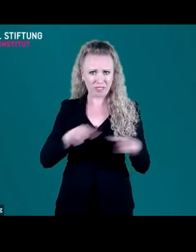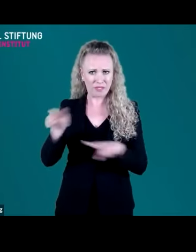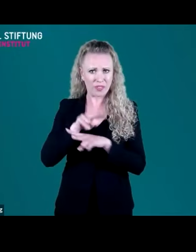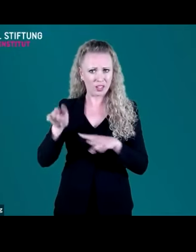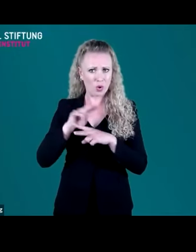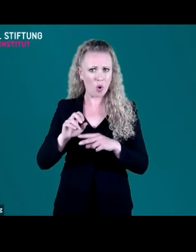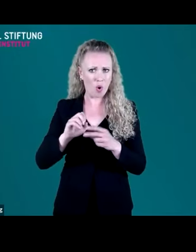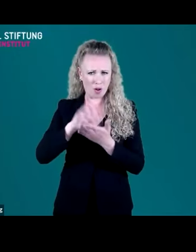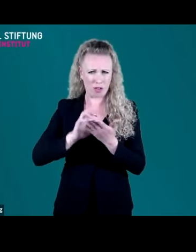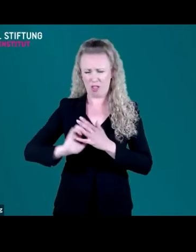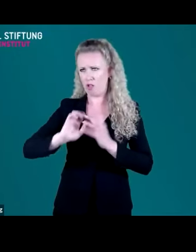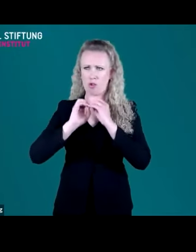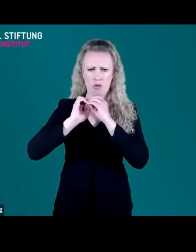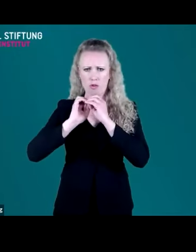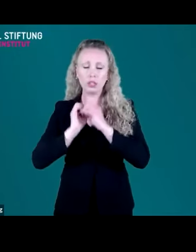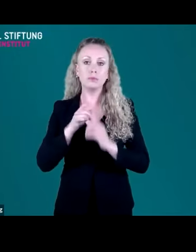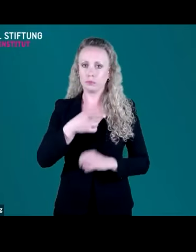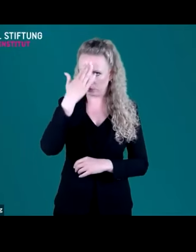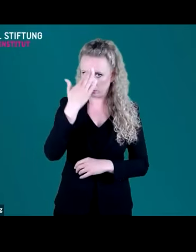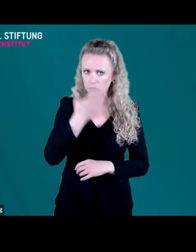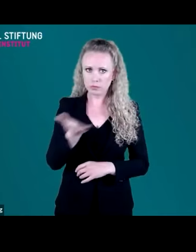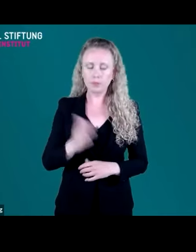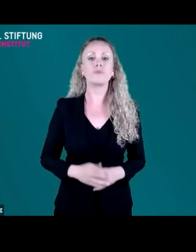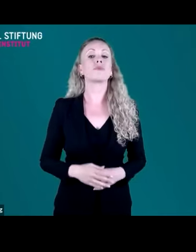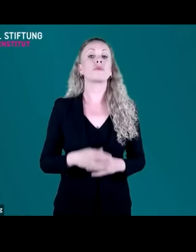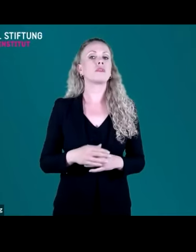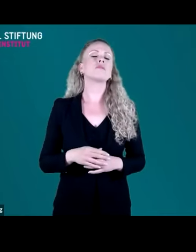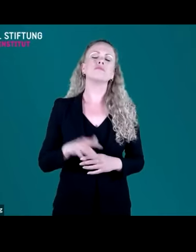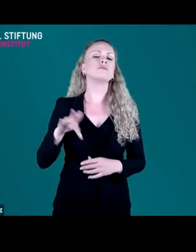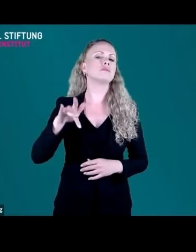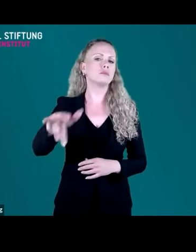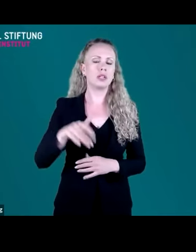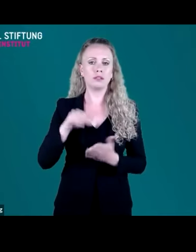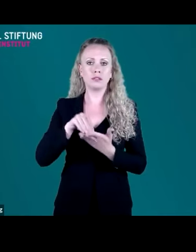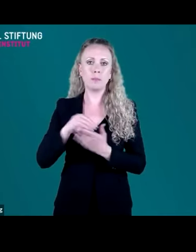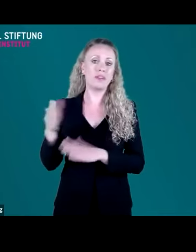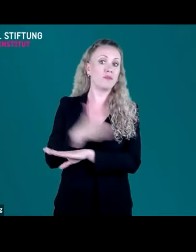Zum Teil sind diese Angriffe organisiert und politisch motiviert.